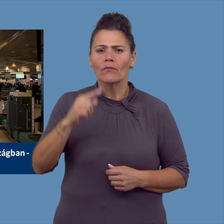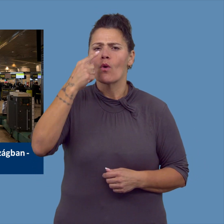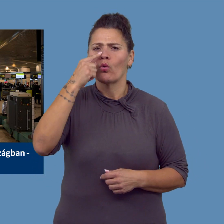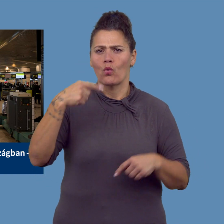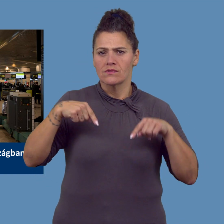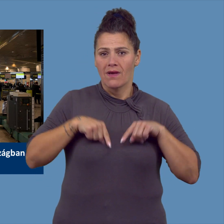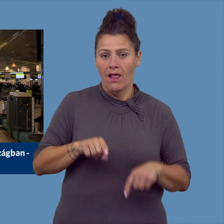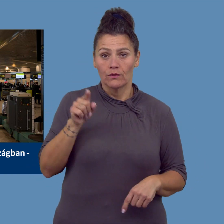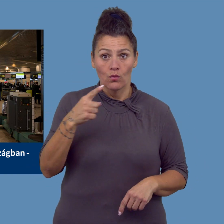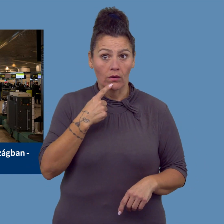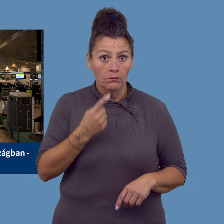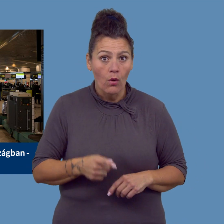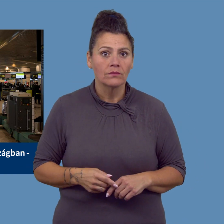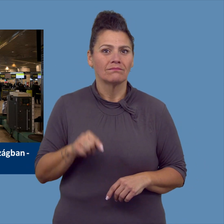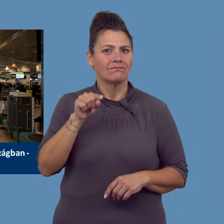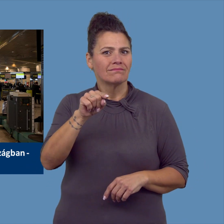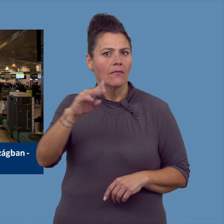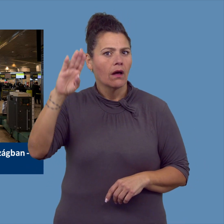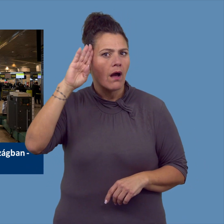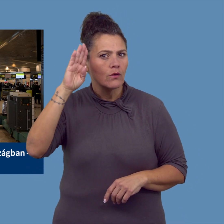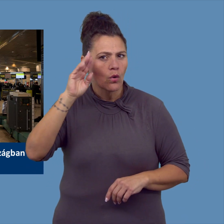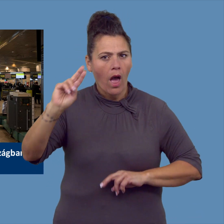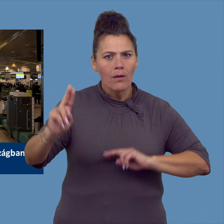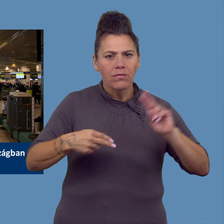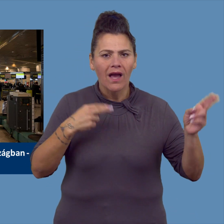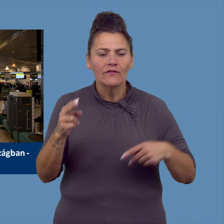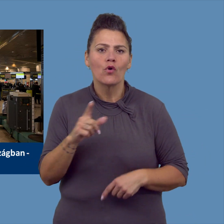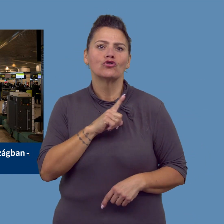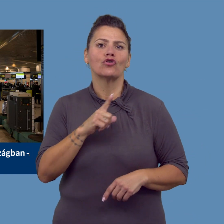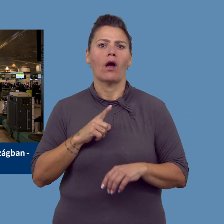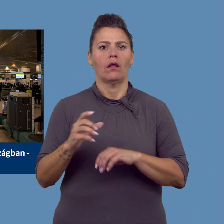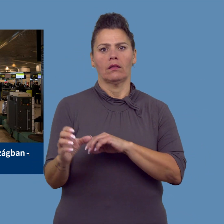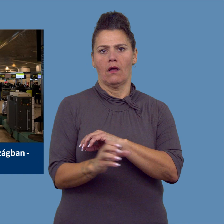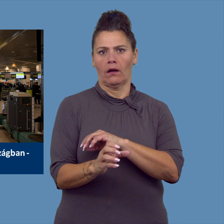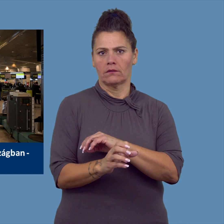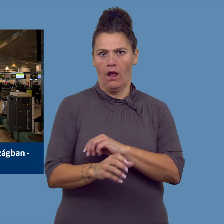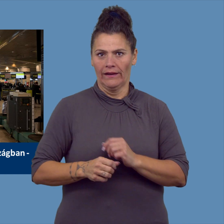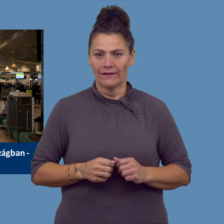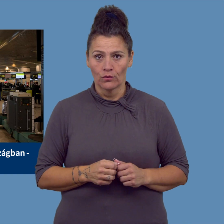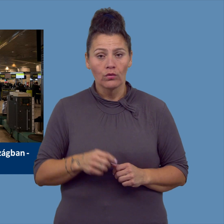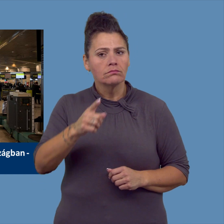Az orosz elnök szerint a mozgósítás csupán azokat a tartalékosokat érinti,